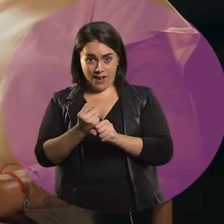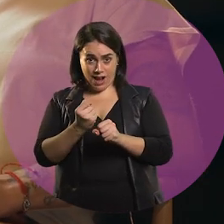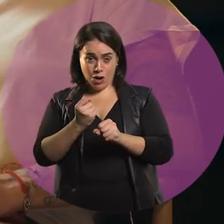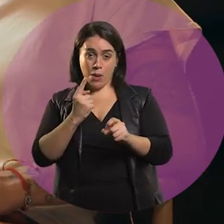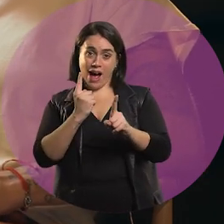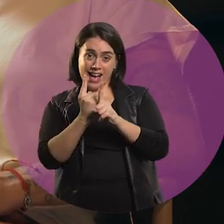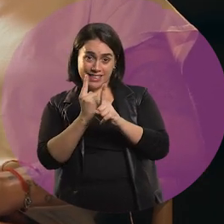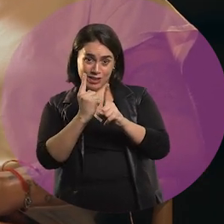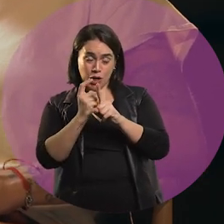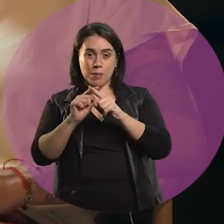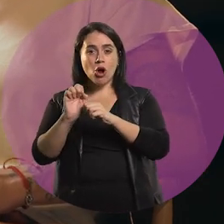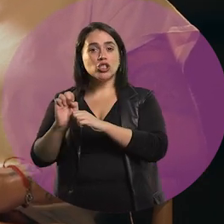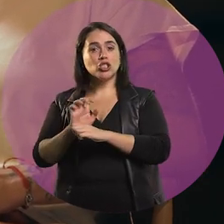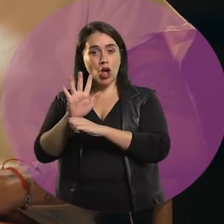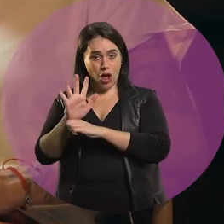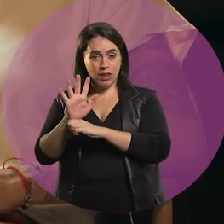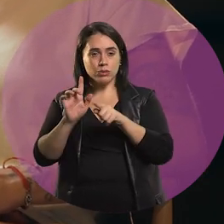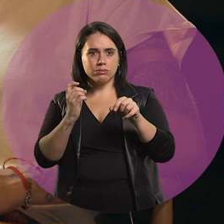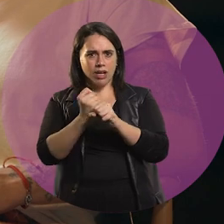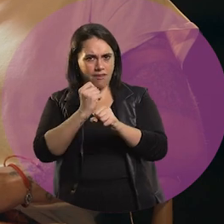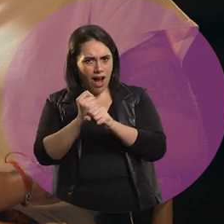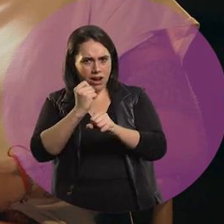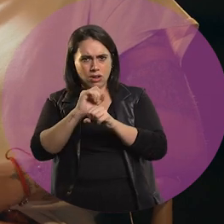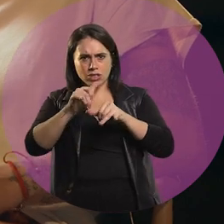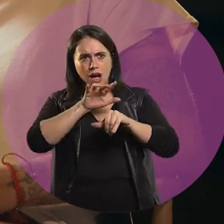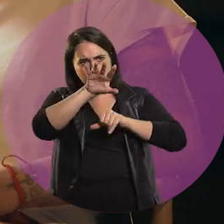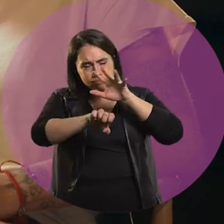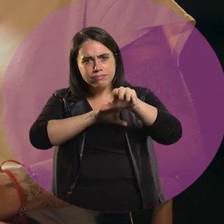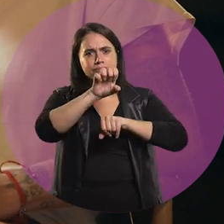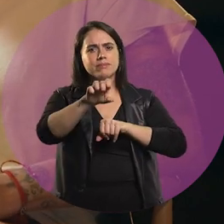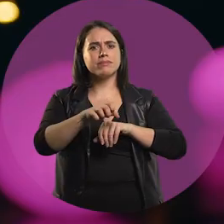como asesora en el Sodre y tus logros, y qué has conseguido en este rol.